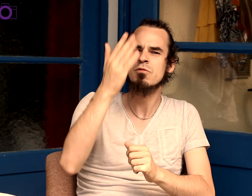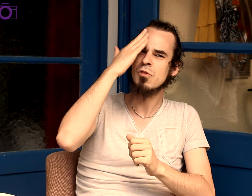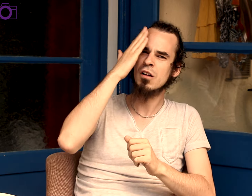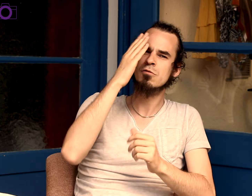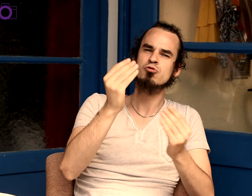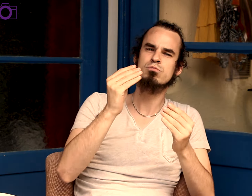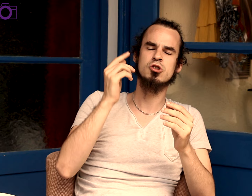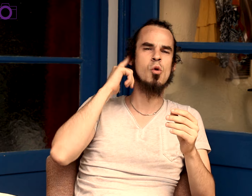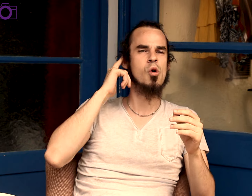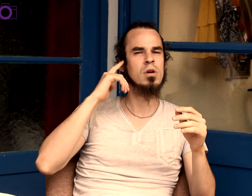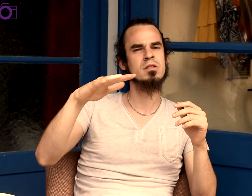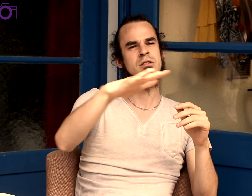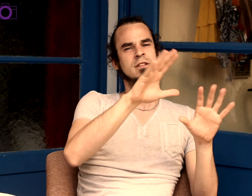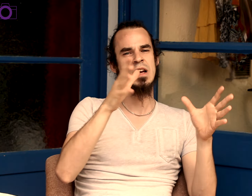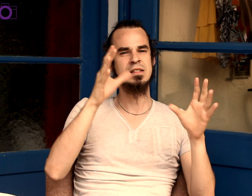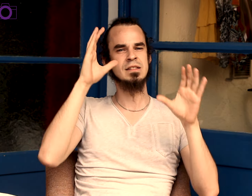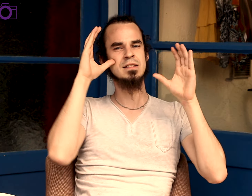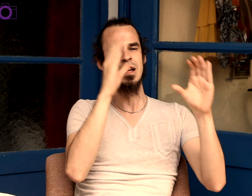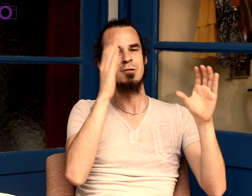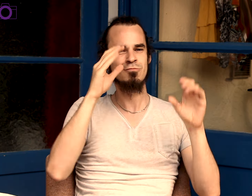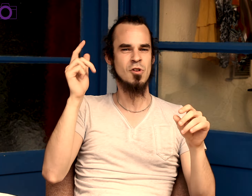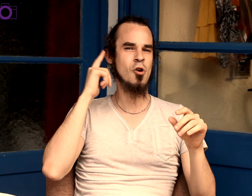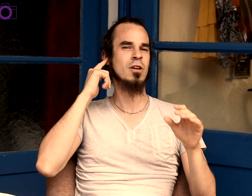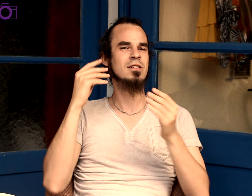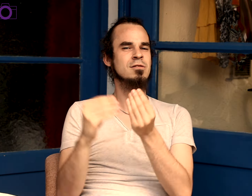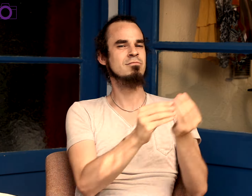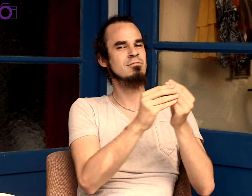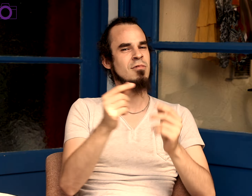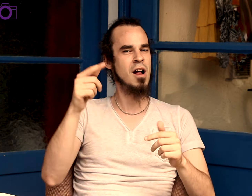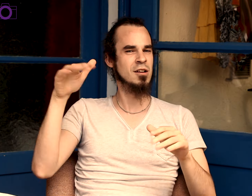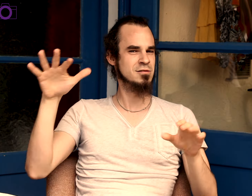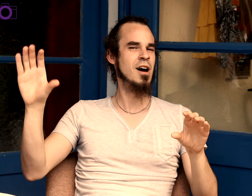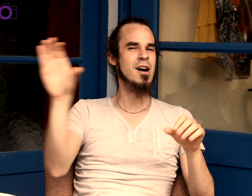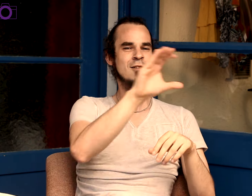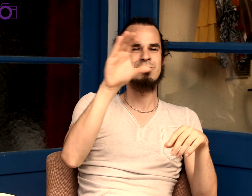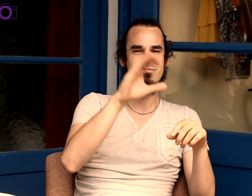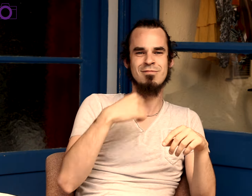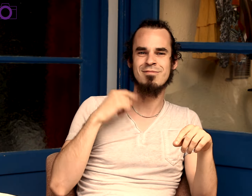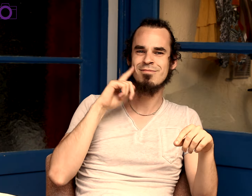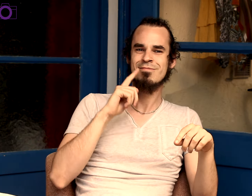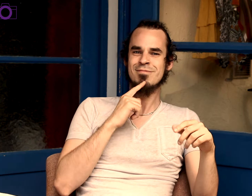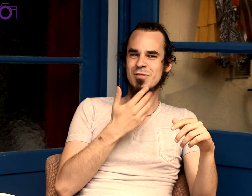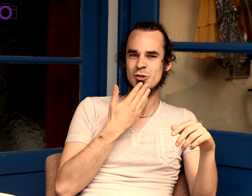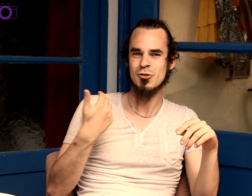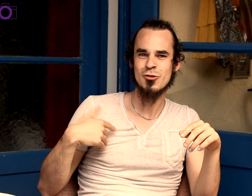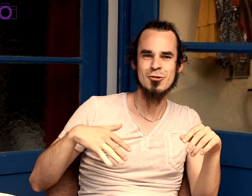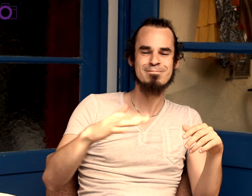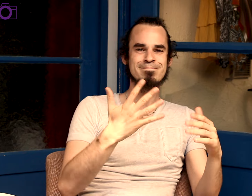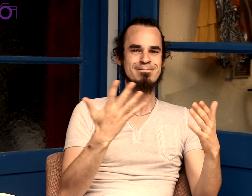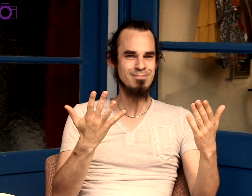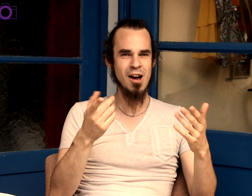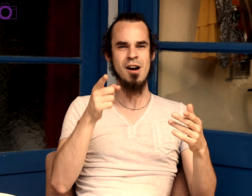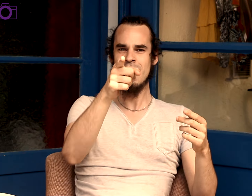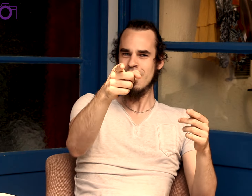Ihr kennt das ja von den hörenden Fernsehzuschauern, die spenden bei solchen Aufrufen regelmäßig Geld, und so etwas gibt es bei uns bislang noch nicht.